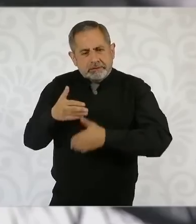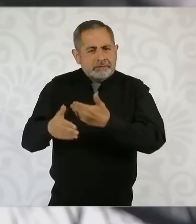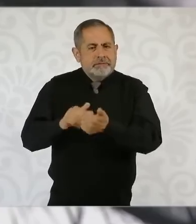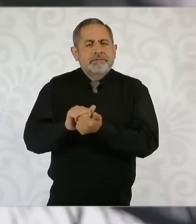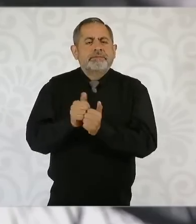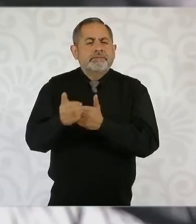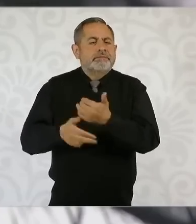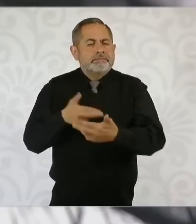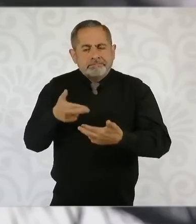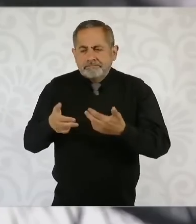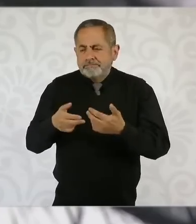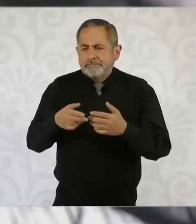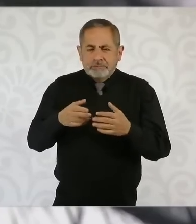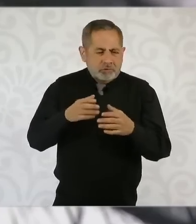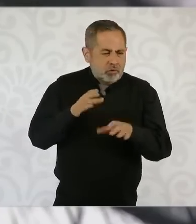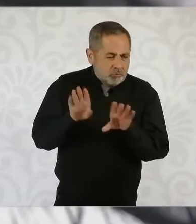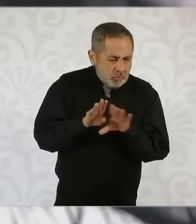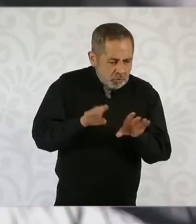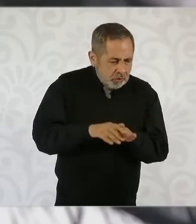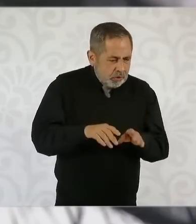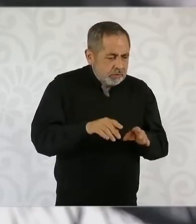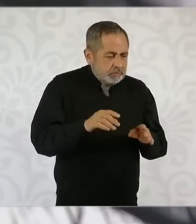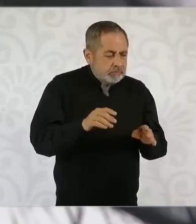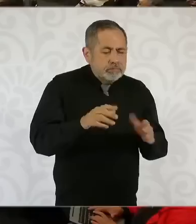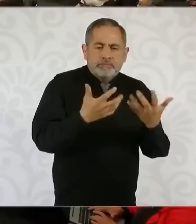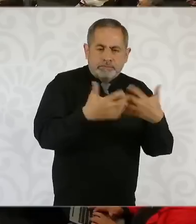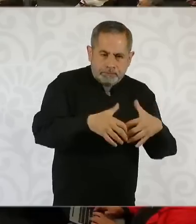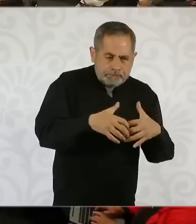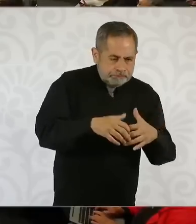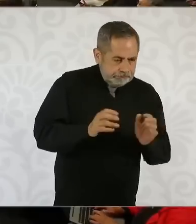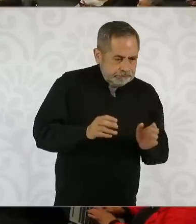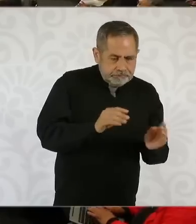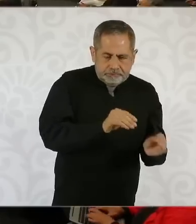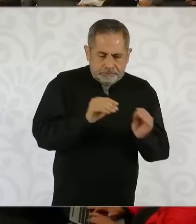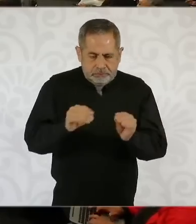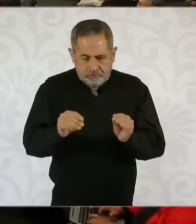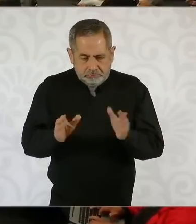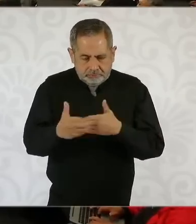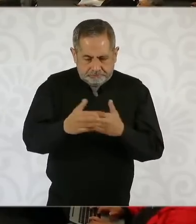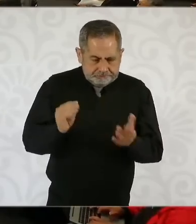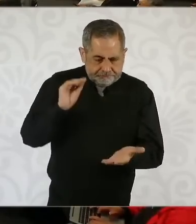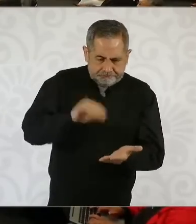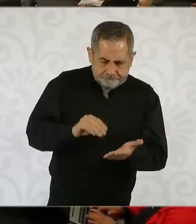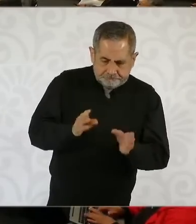el empaque y eso eso es una contribución que hacemos para bajar el costo en general en nuestra